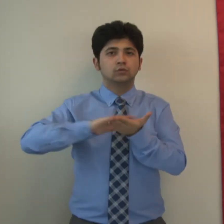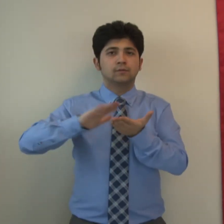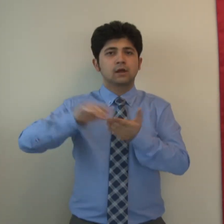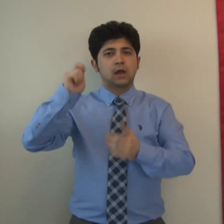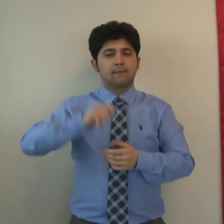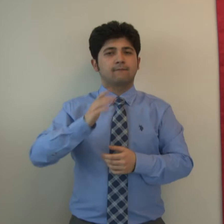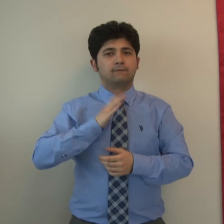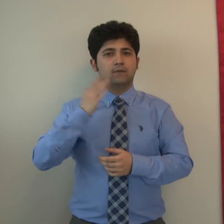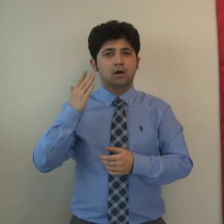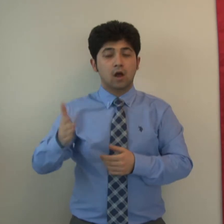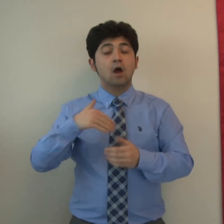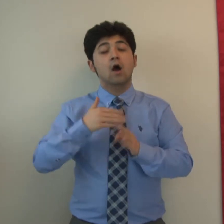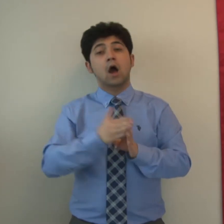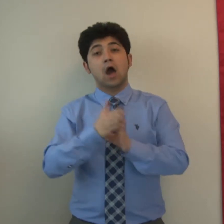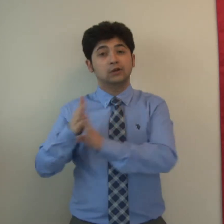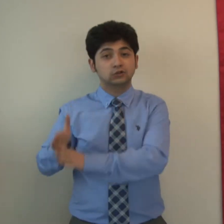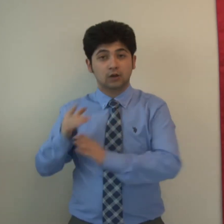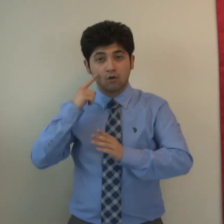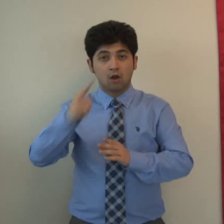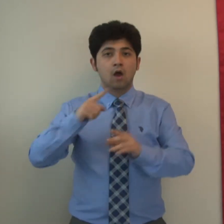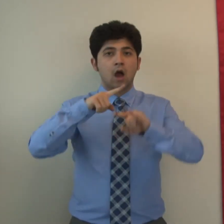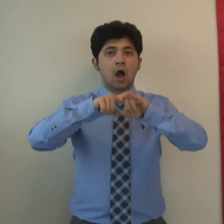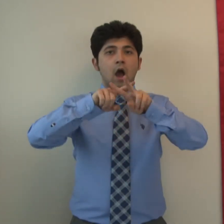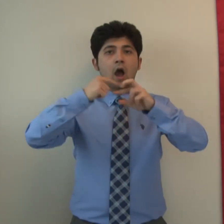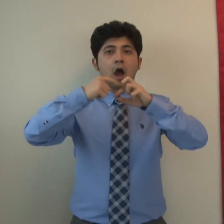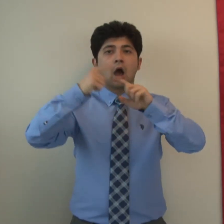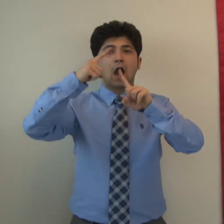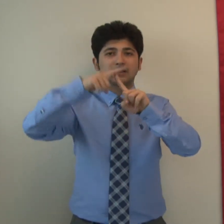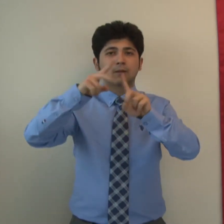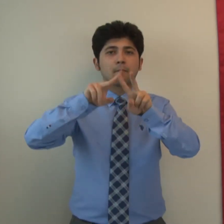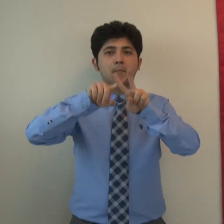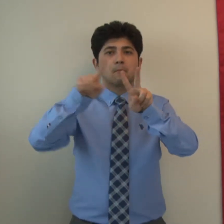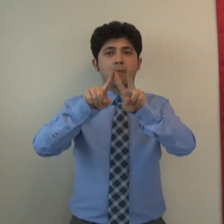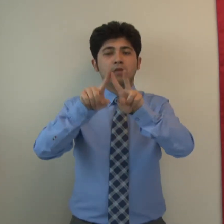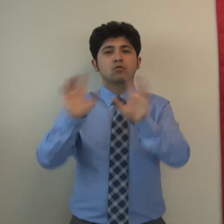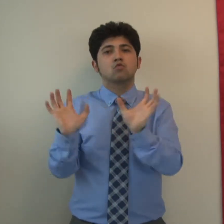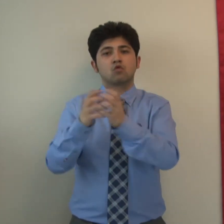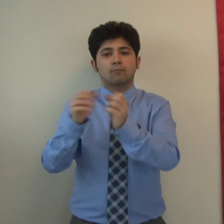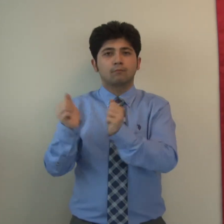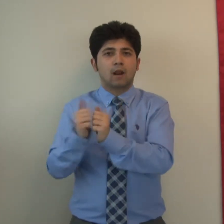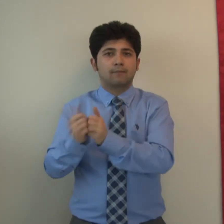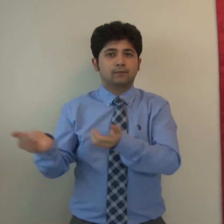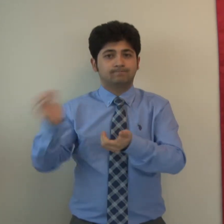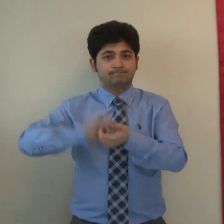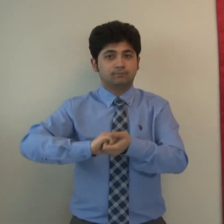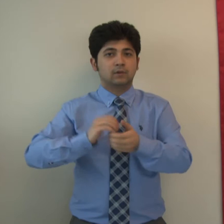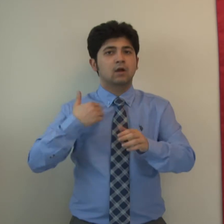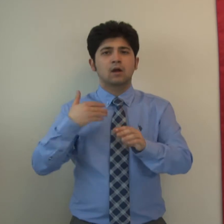düzenlenecektir. Ayrıca Hartmann Group’un katkılarıyla